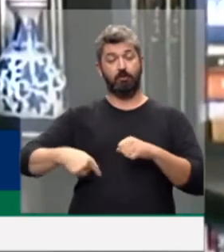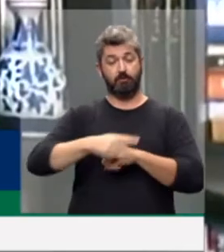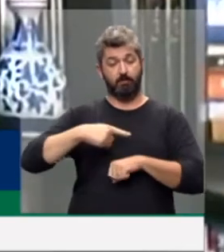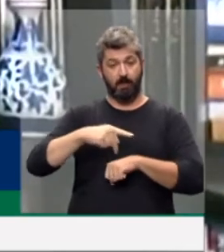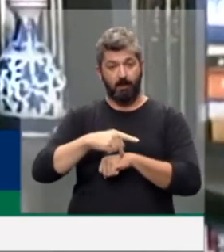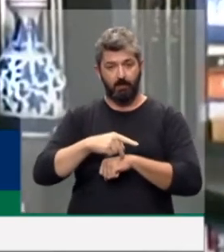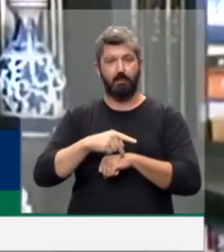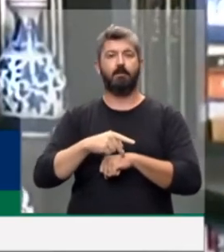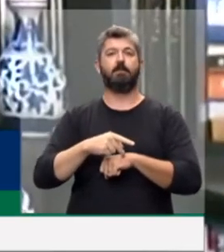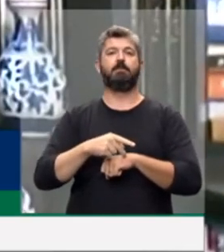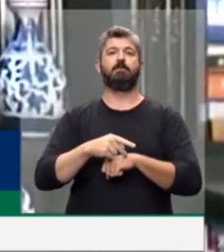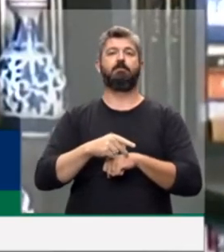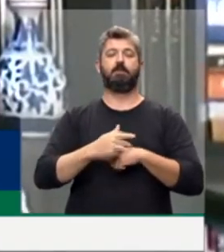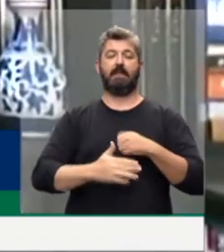SER SÓ PÚBLICA E NÃO SER GRATUITA? PORQUE NA VERDADE